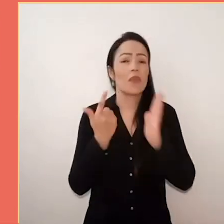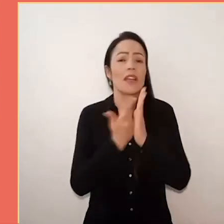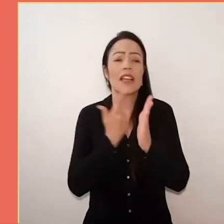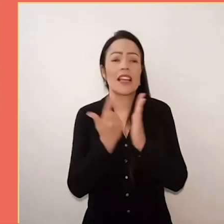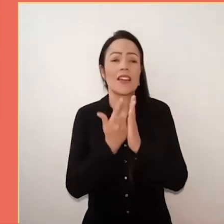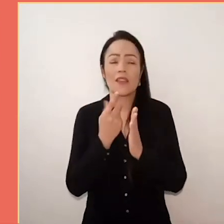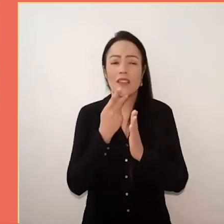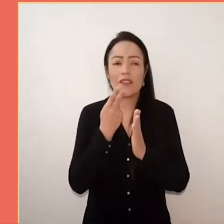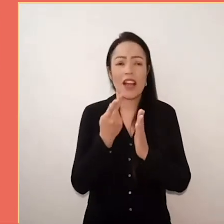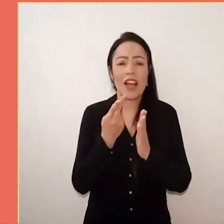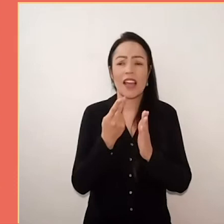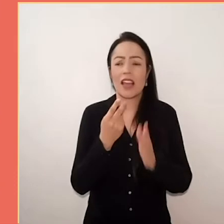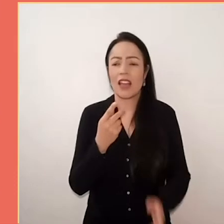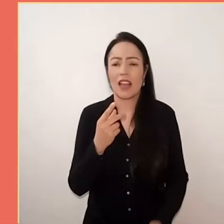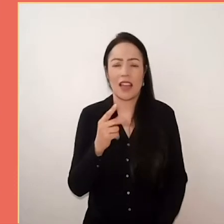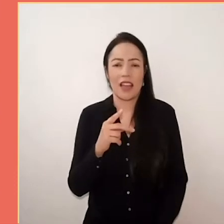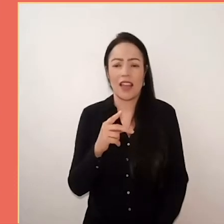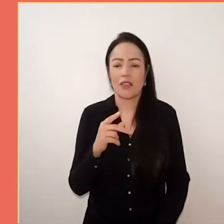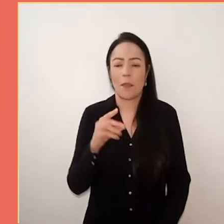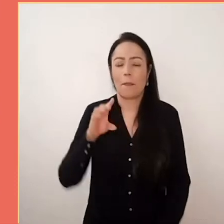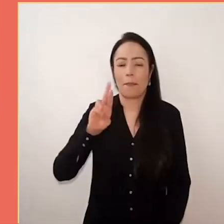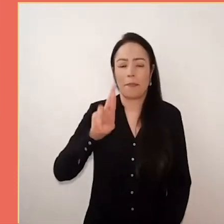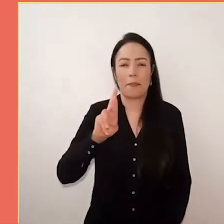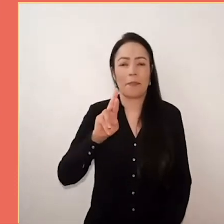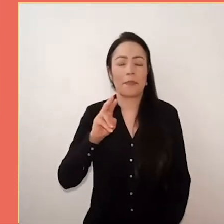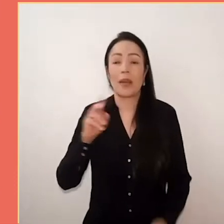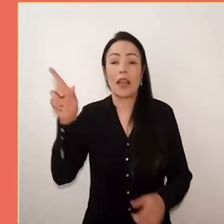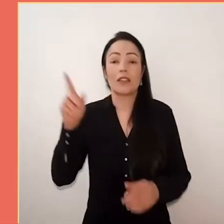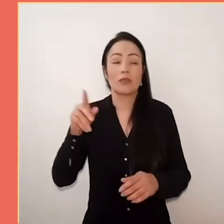do Brexit, absolutamente contemporâneo,